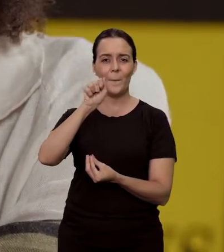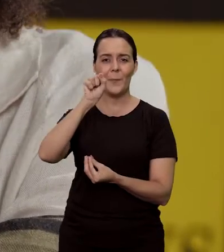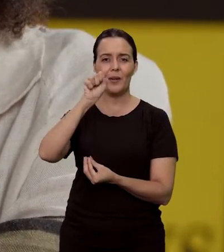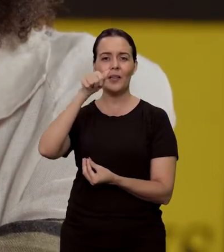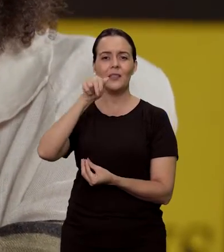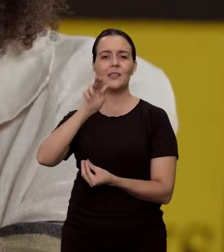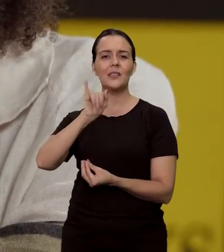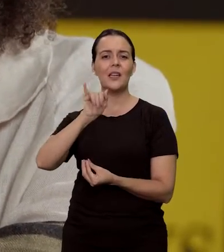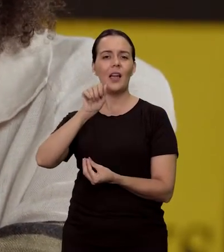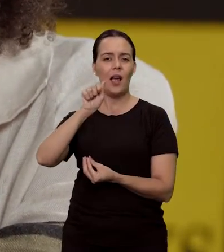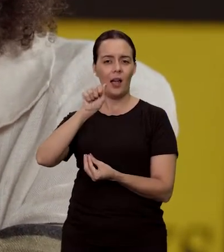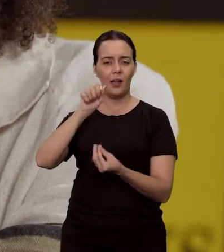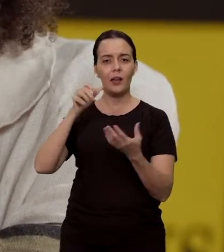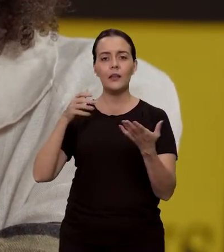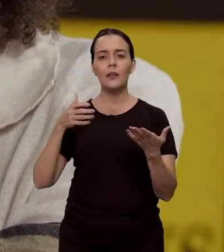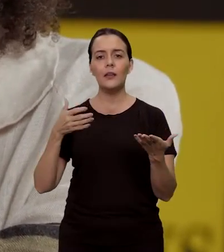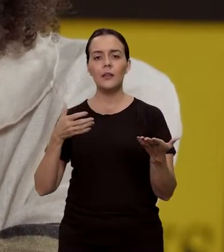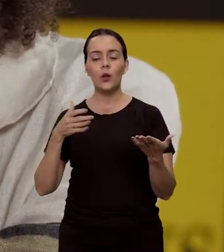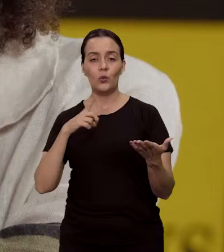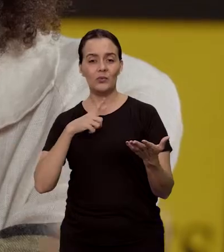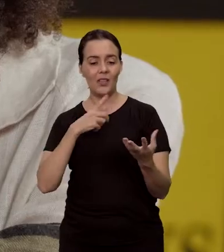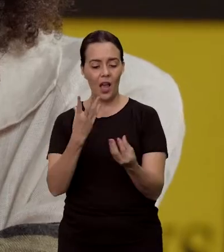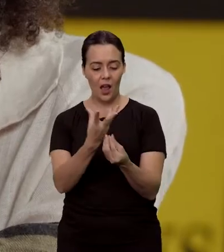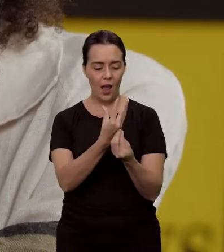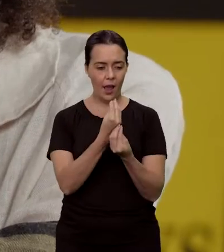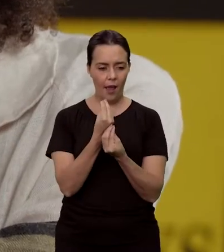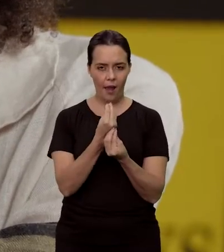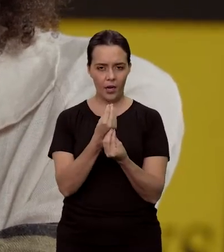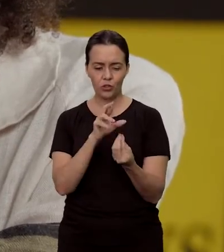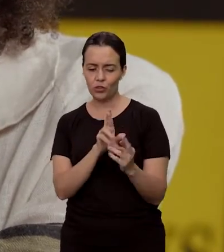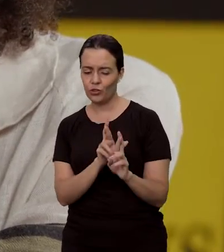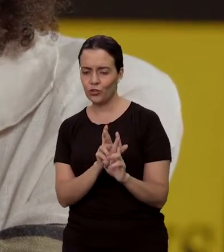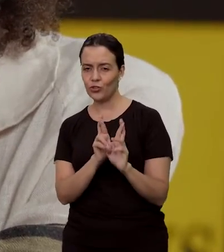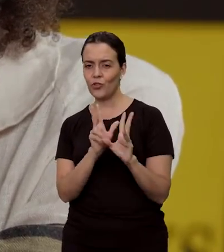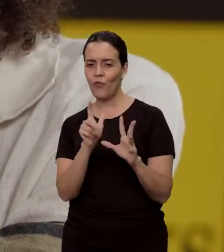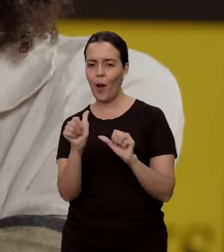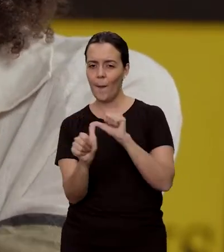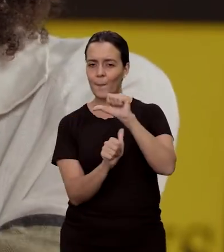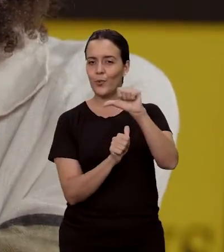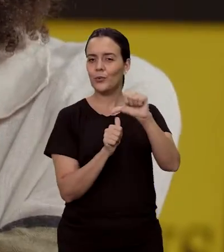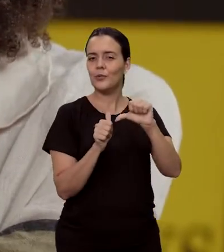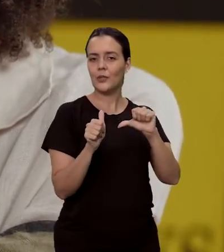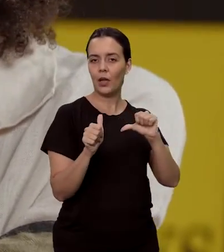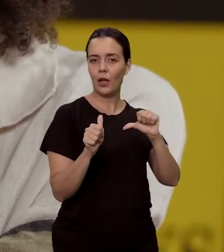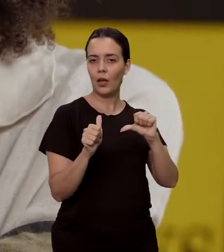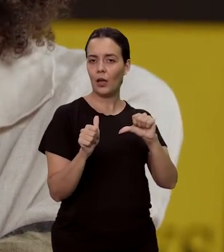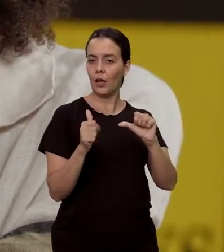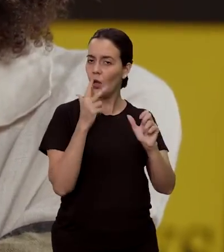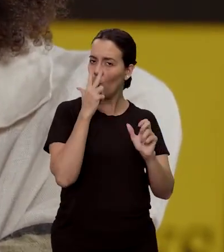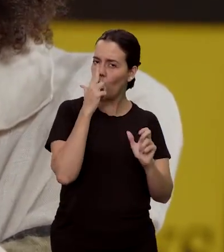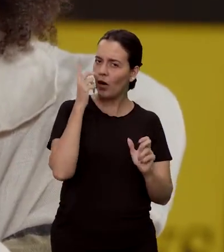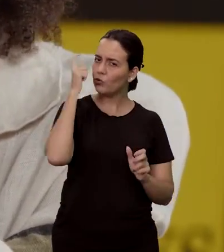[Mônica] Daquele cenário da pop art, ele veio dar um frescor ali para um cenário. Eu acho que ele, se a gente pode pensar também